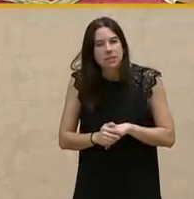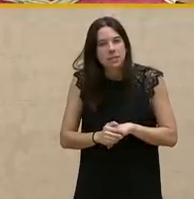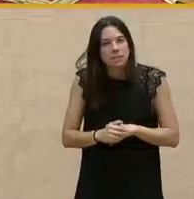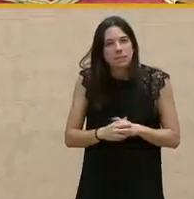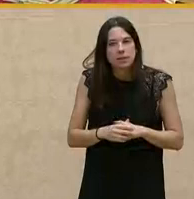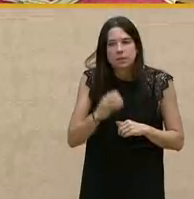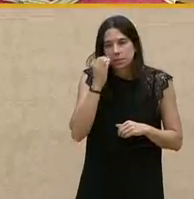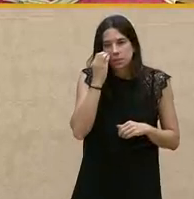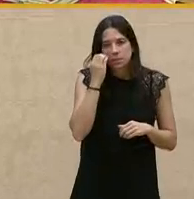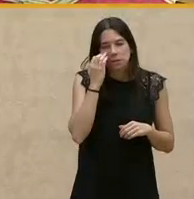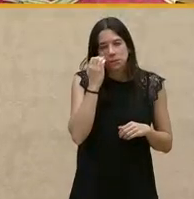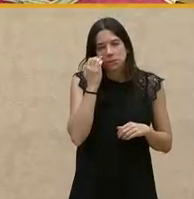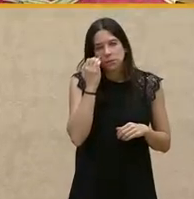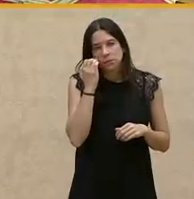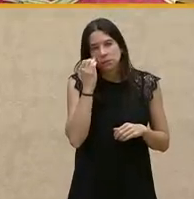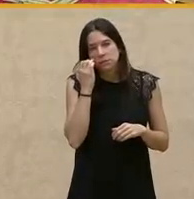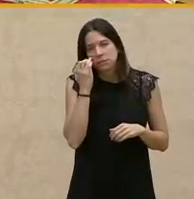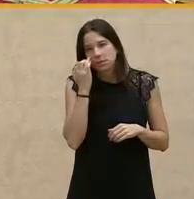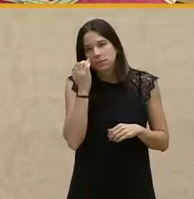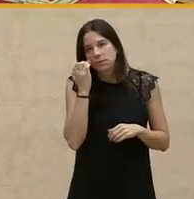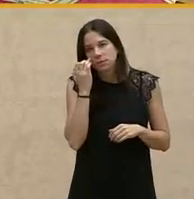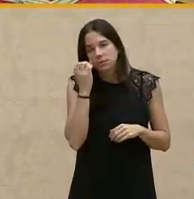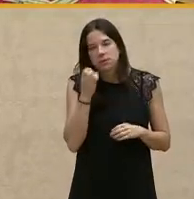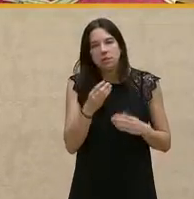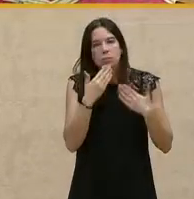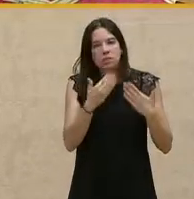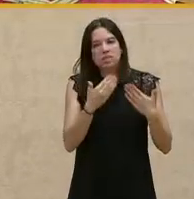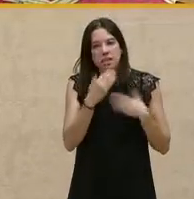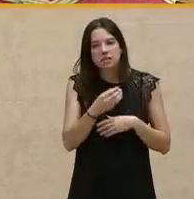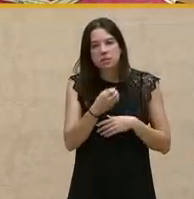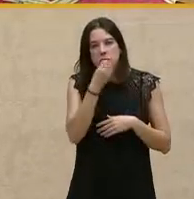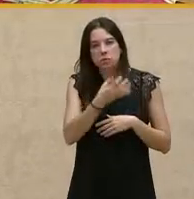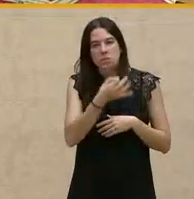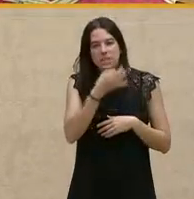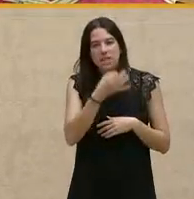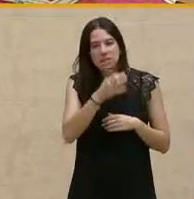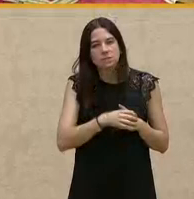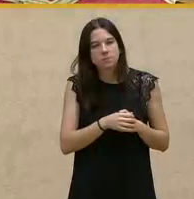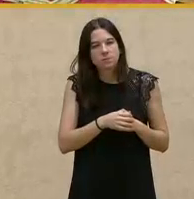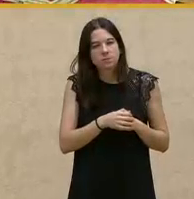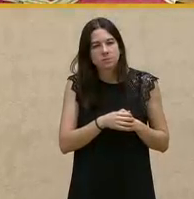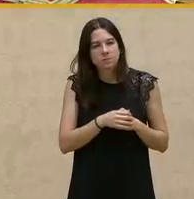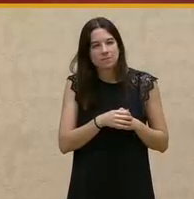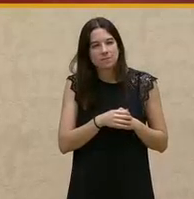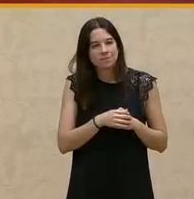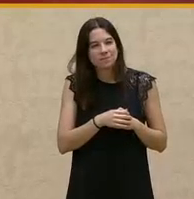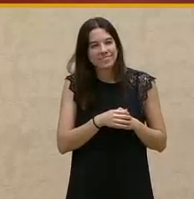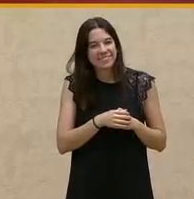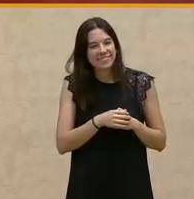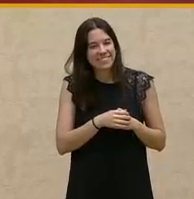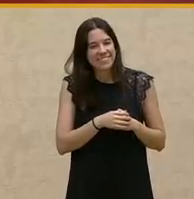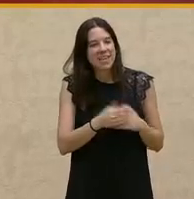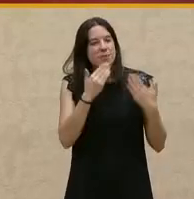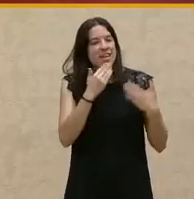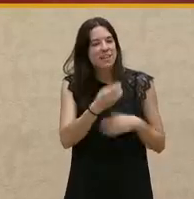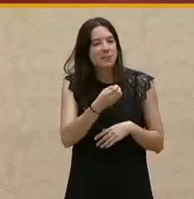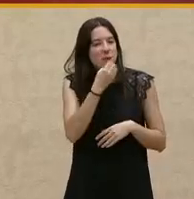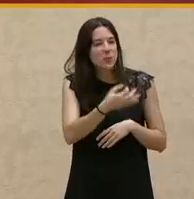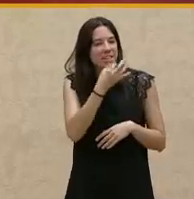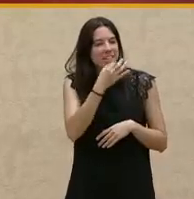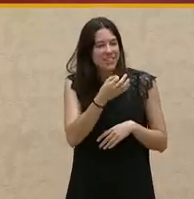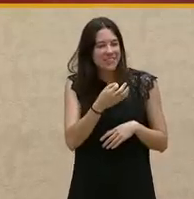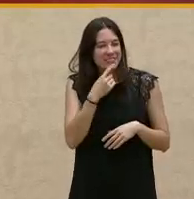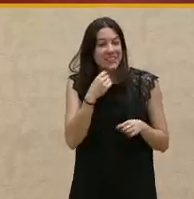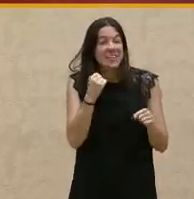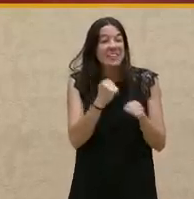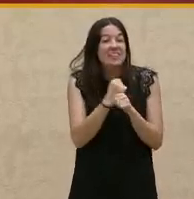Muchas gracias, molt bona tard, yo creo que el trabajo del político es escuchar, es escuchar,